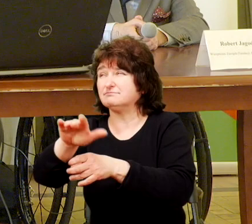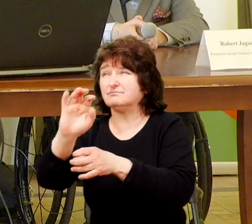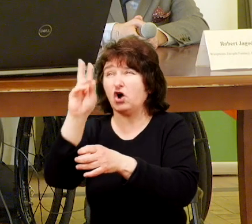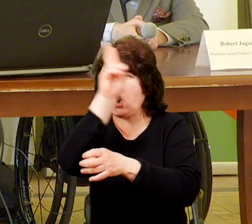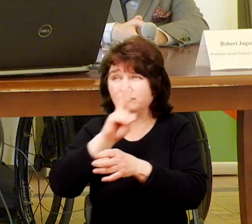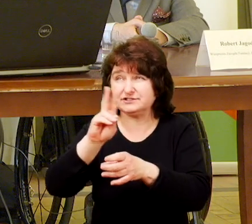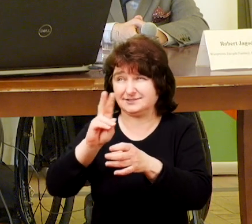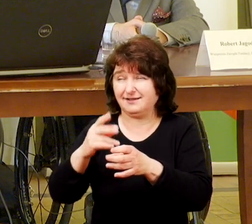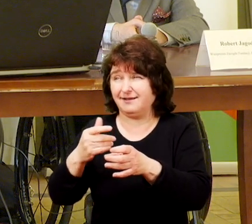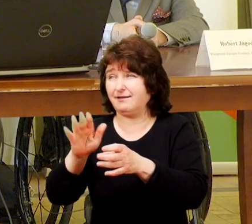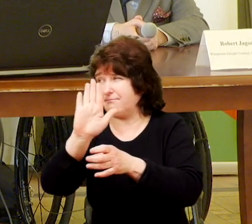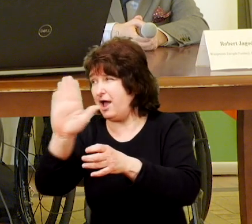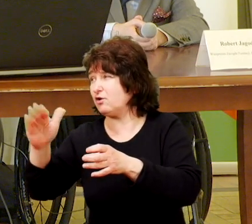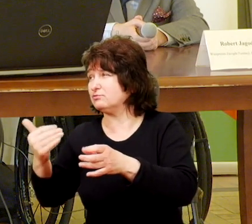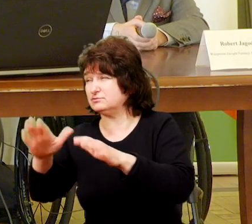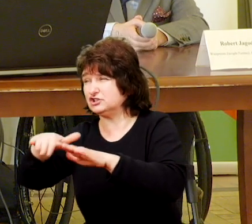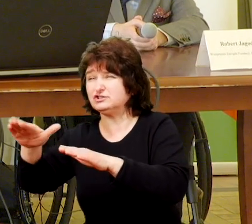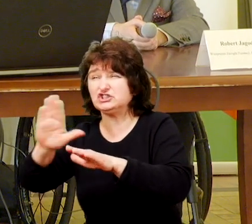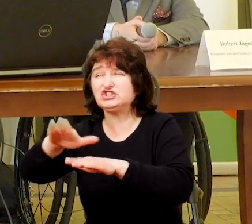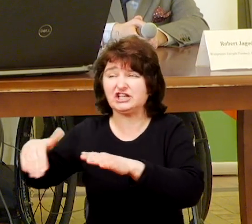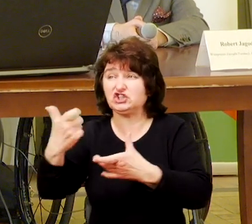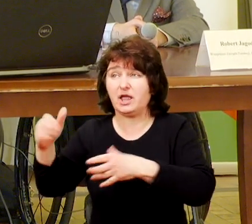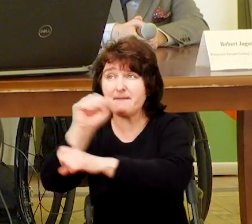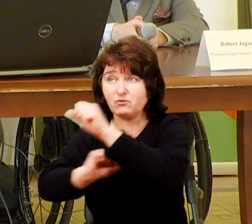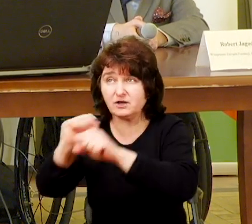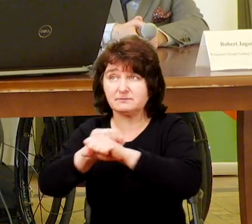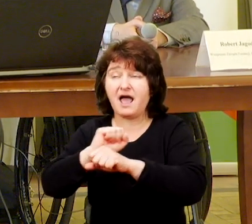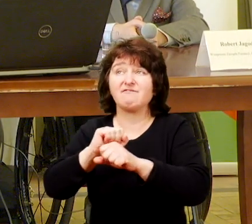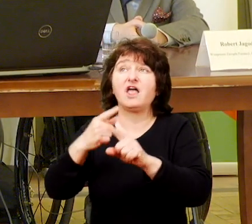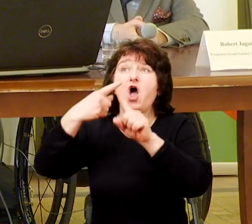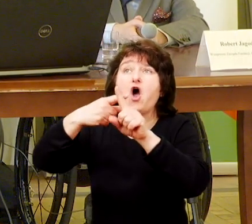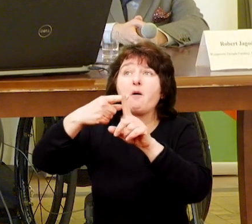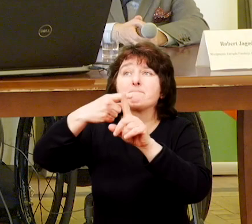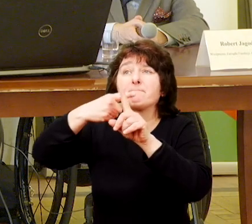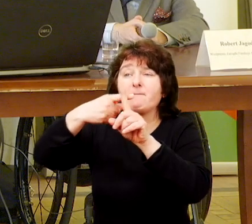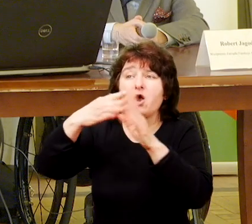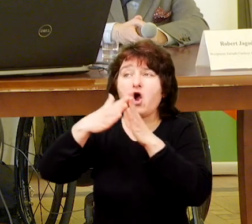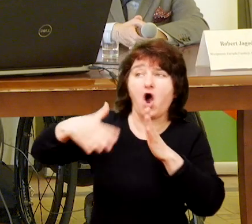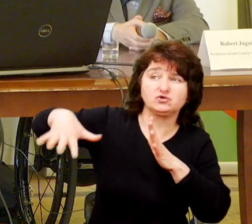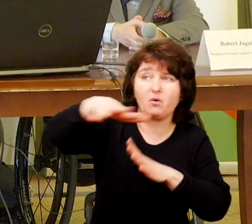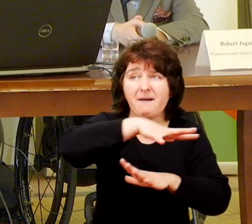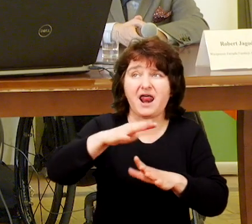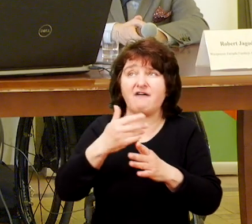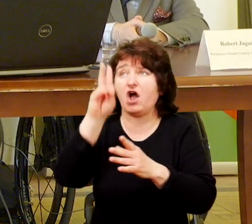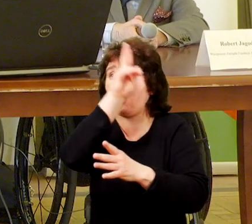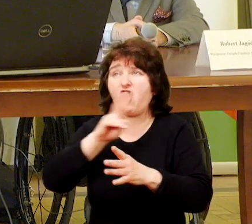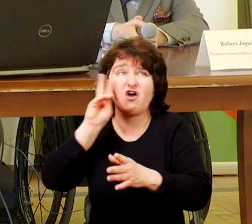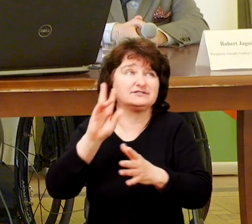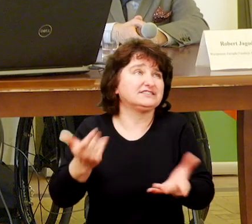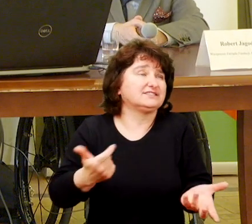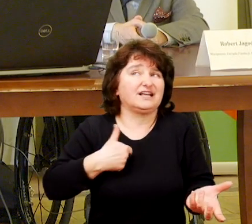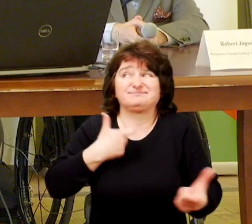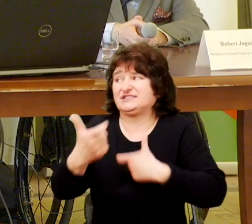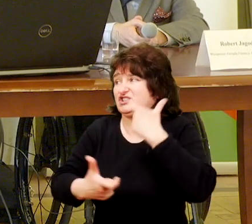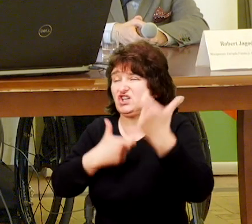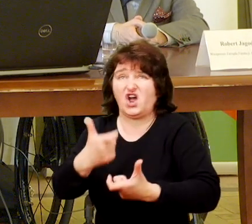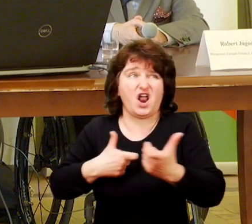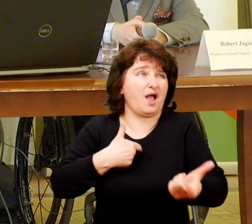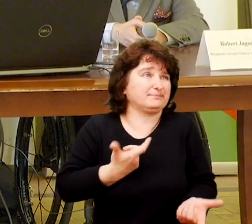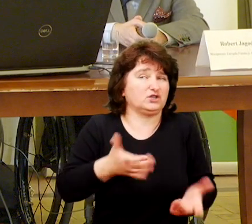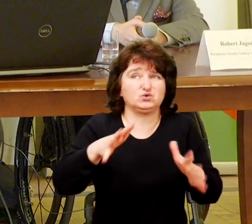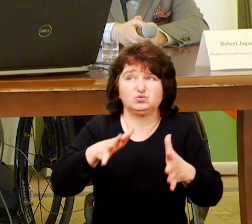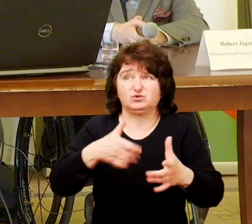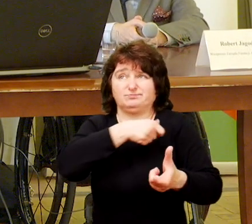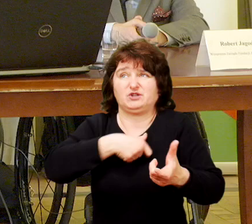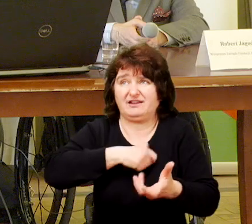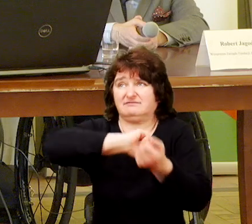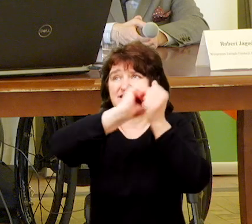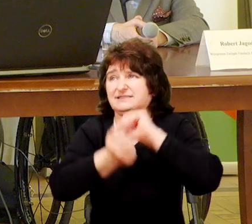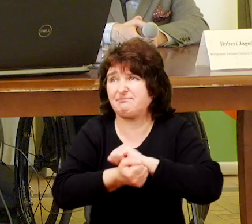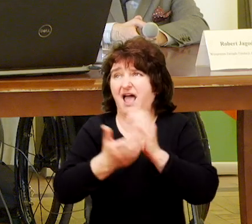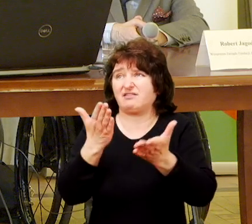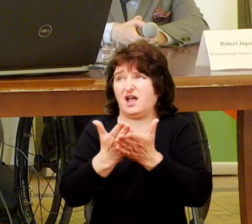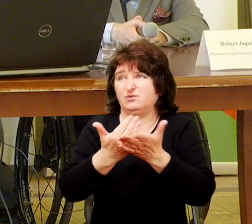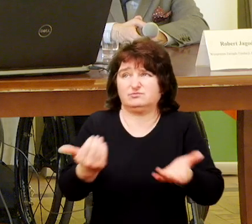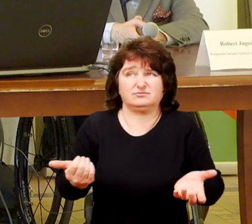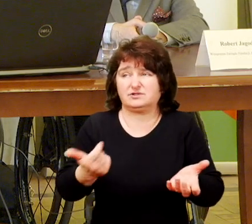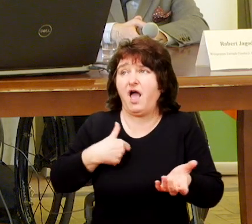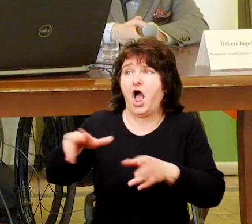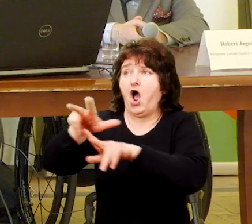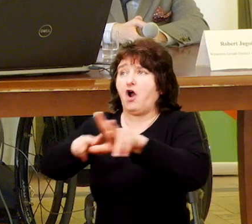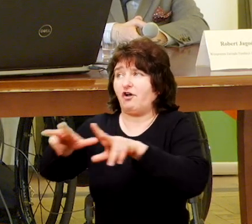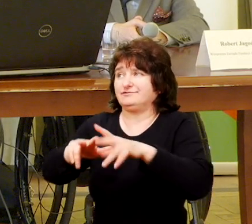W ten sposób zgromadziła, że oni rzeczywiście czyli się bardzo zagubieni to był okres ogromnej transformacji w Polsce, ale tych osób akurat tych rodzin w ogóle nikt nie widział.